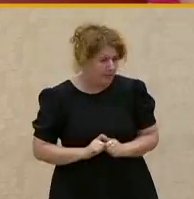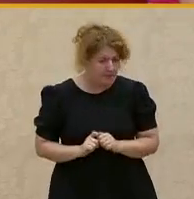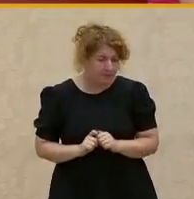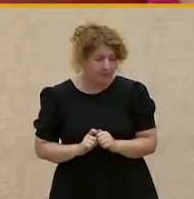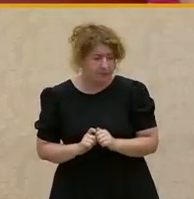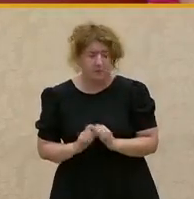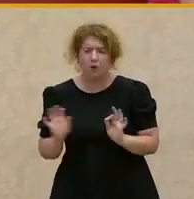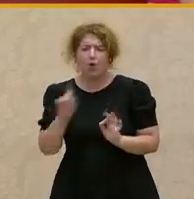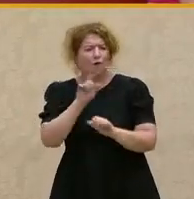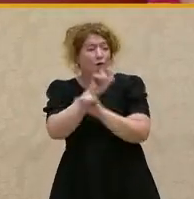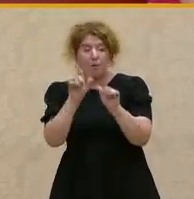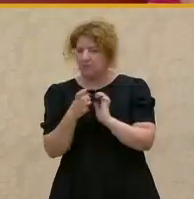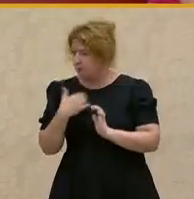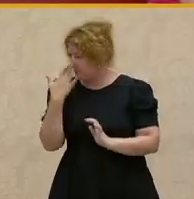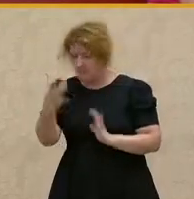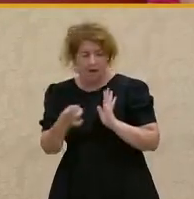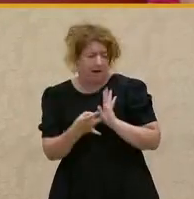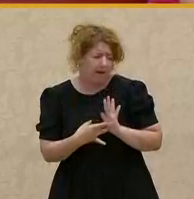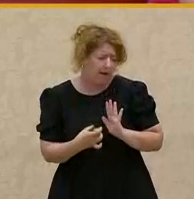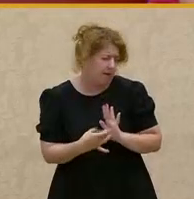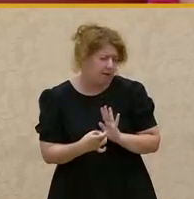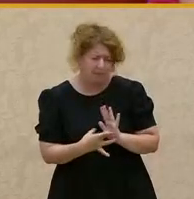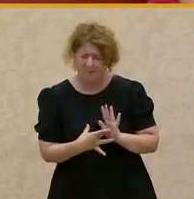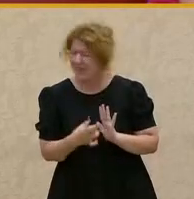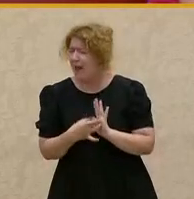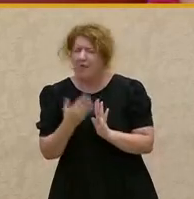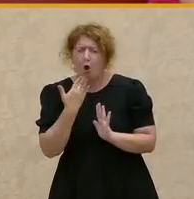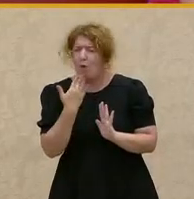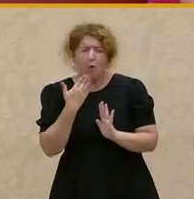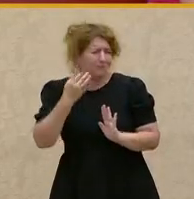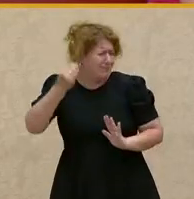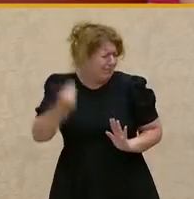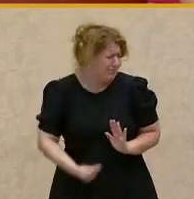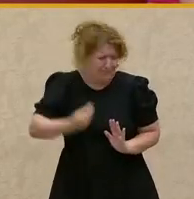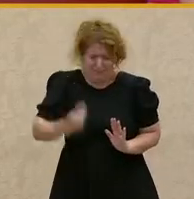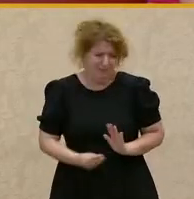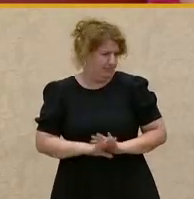una calidad que yo sí que quiero decir hoy que roza la excelencia. Porque nadie mejor